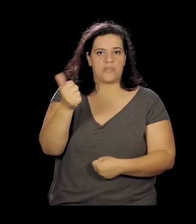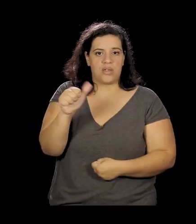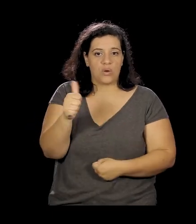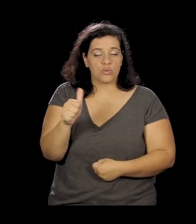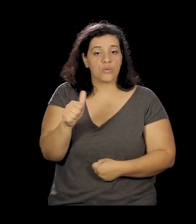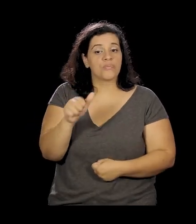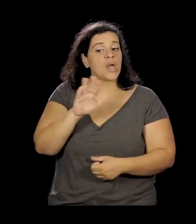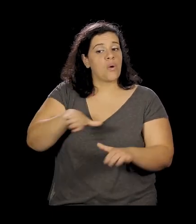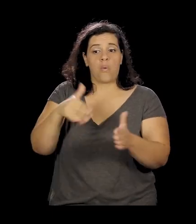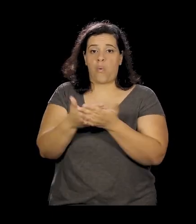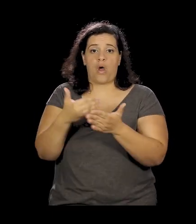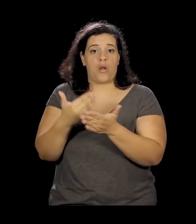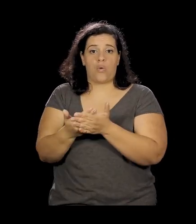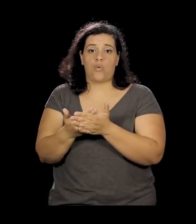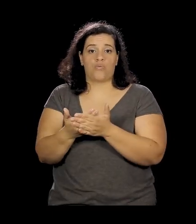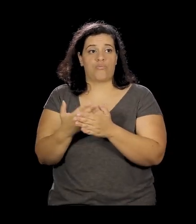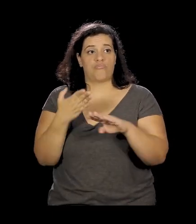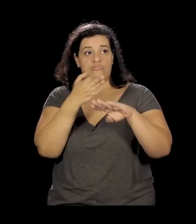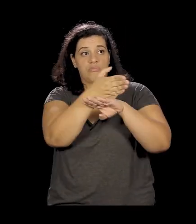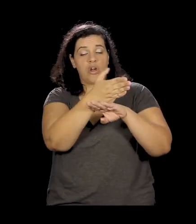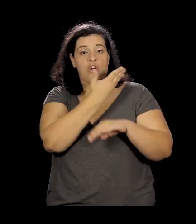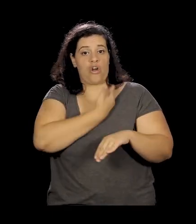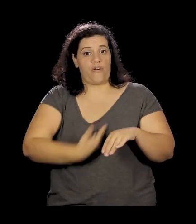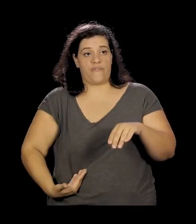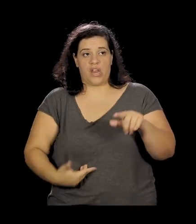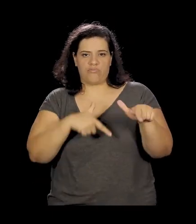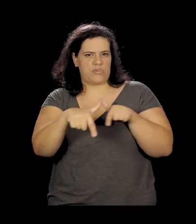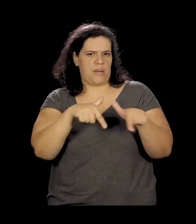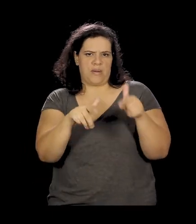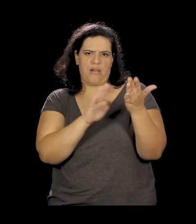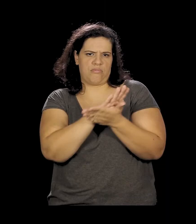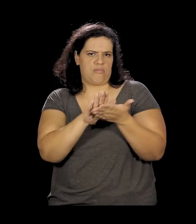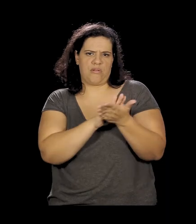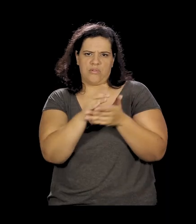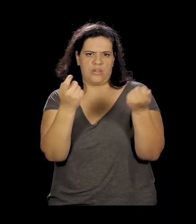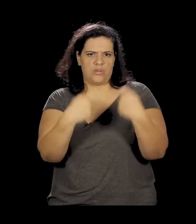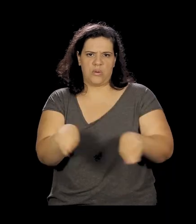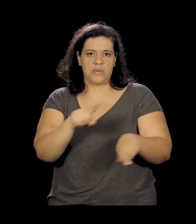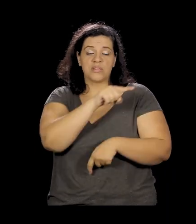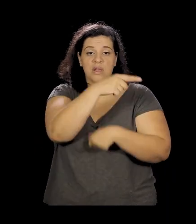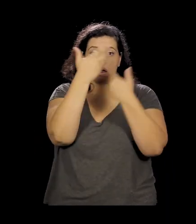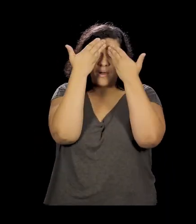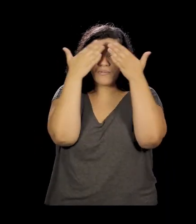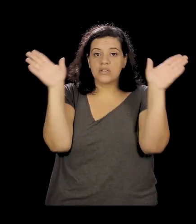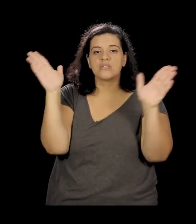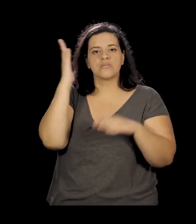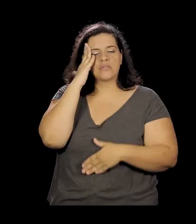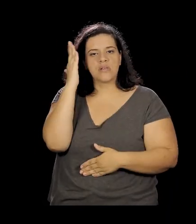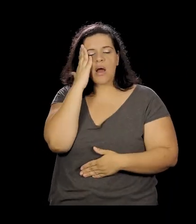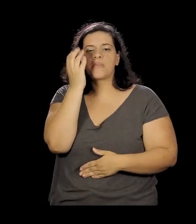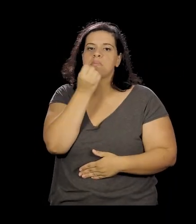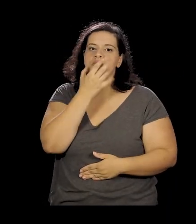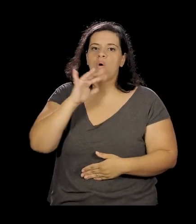Os alunos não têm de trabalhar para o governo depois. Eles têm uma visão muito ampla sobre a vantagem